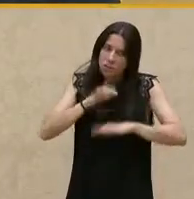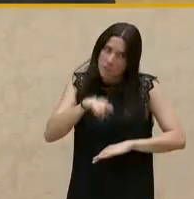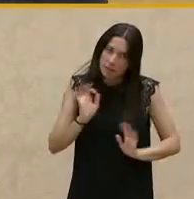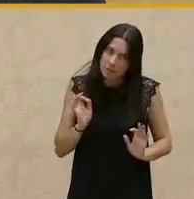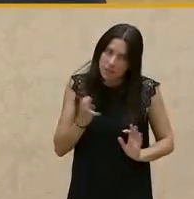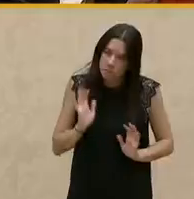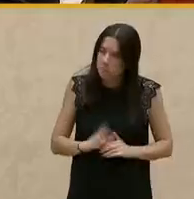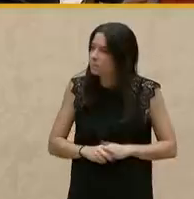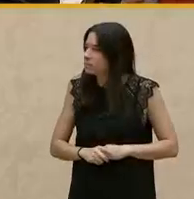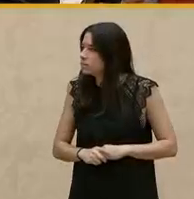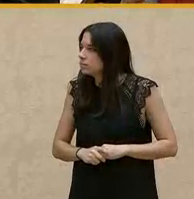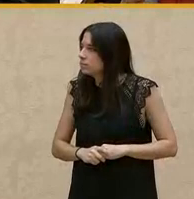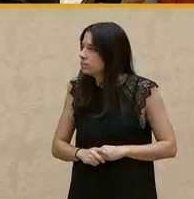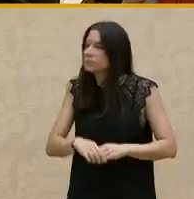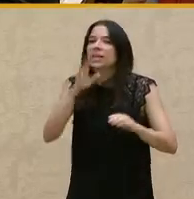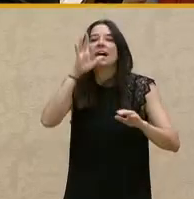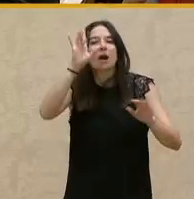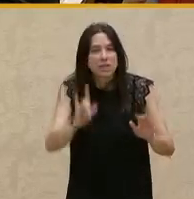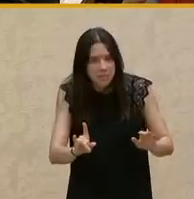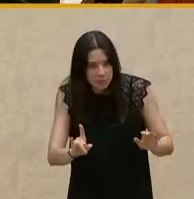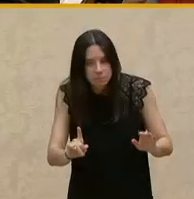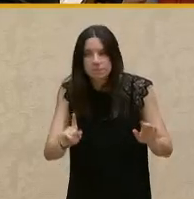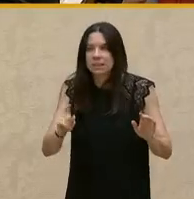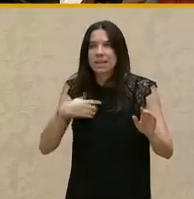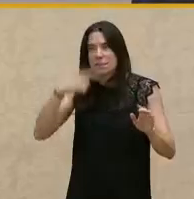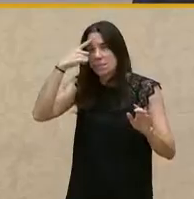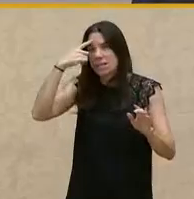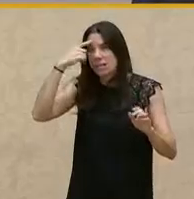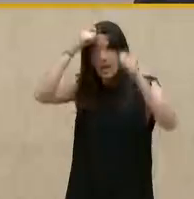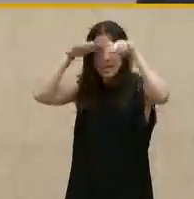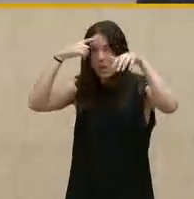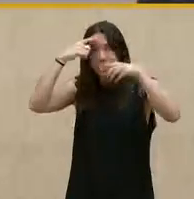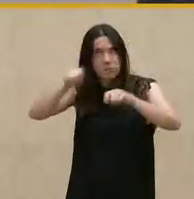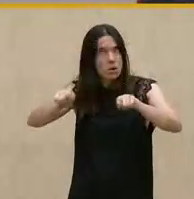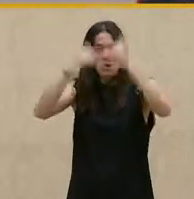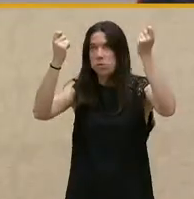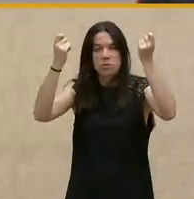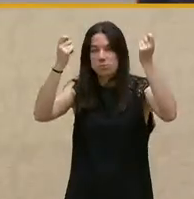Ahora sí, rompo el esquema mío mental, hago clax y ahora voy a hacer una cosa